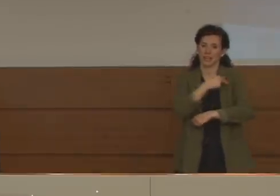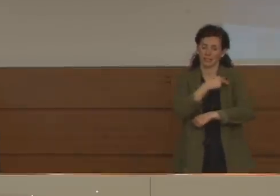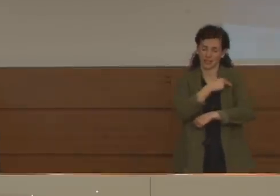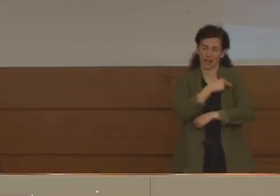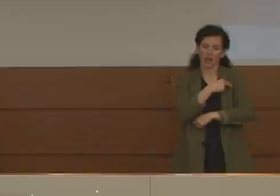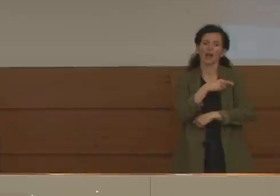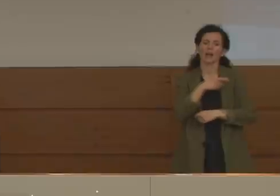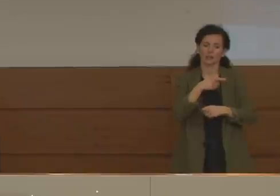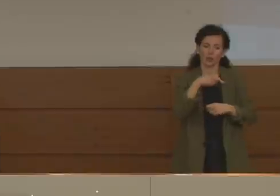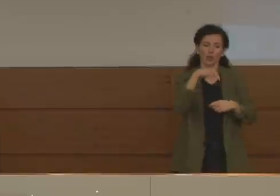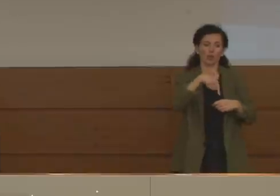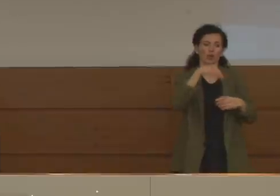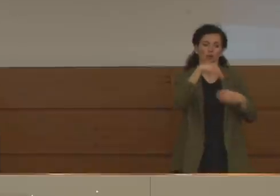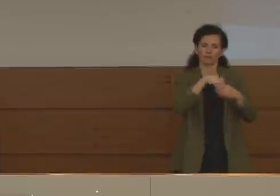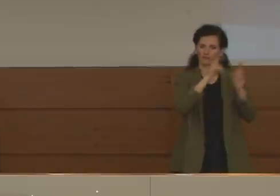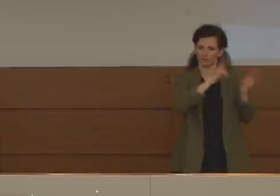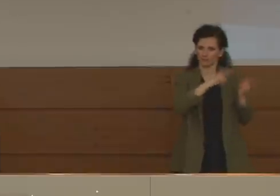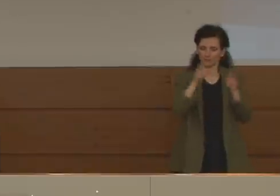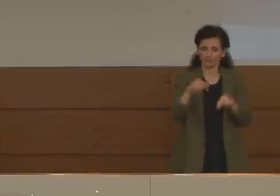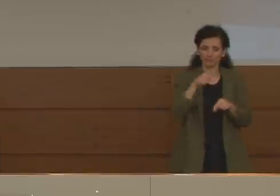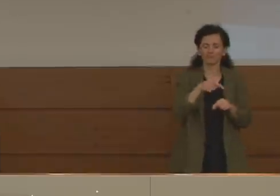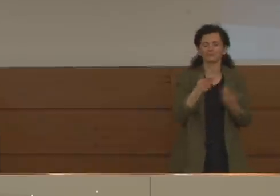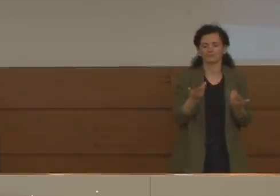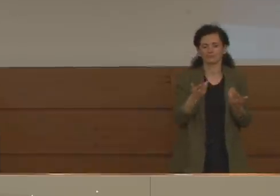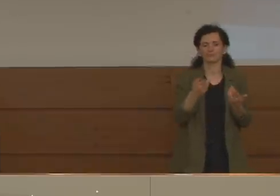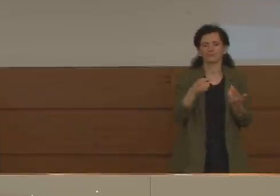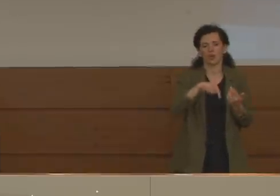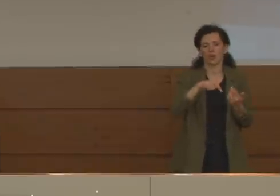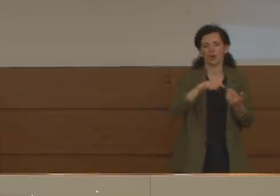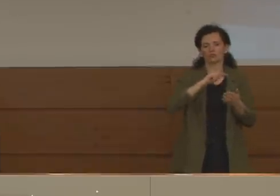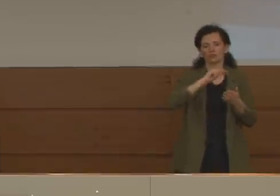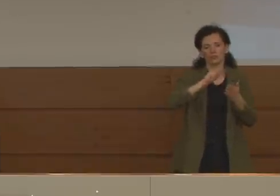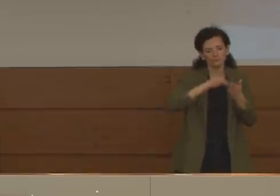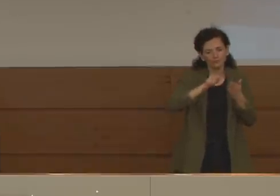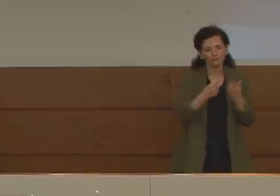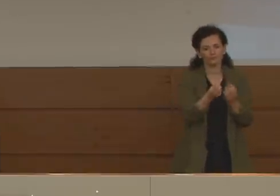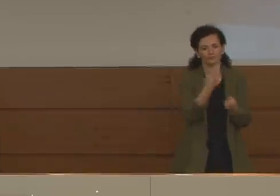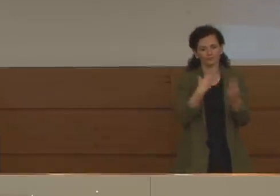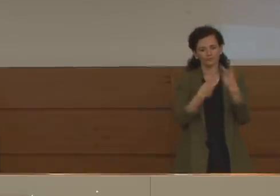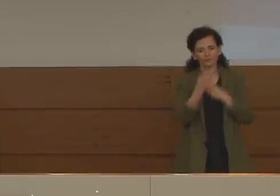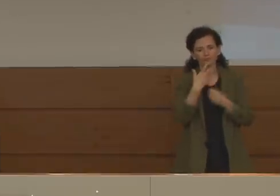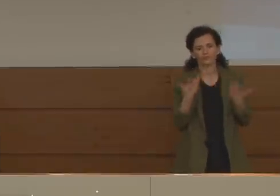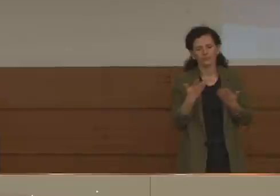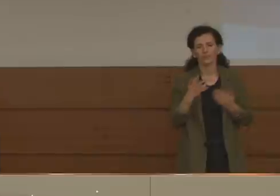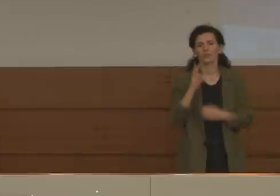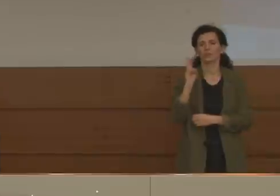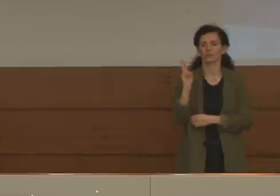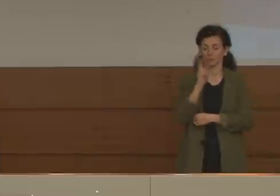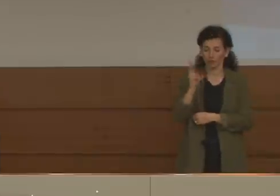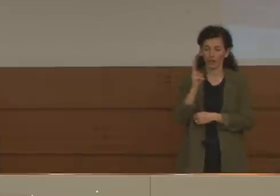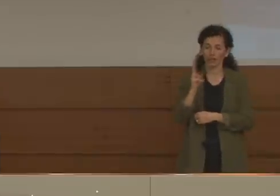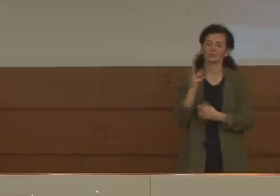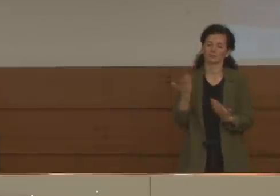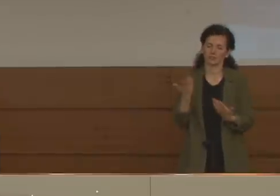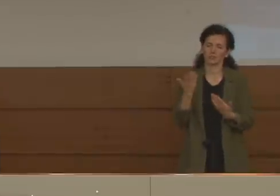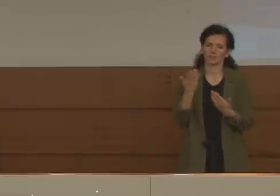registrare decessi nei medici. Sono coloro i quali stanno in